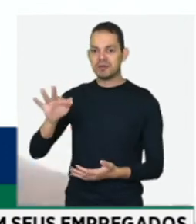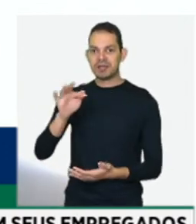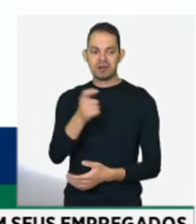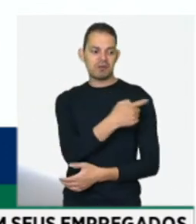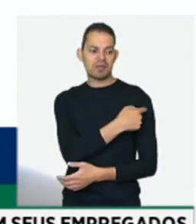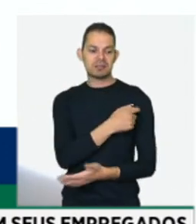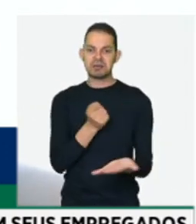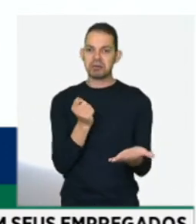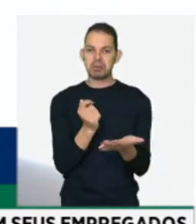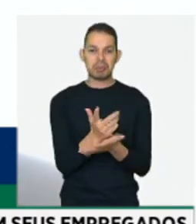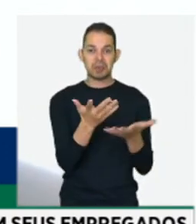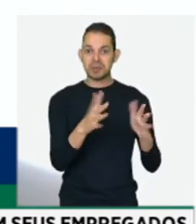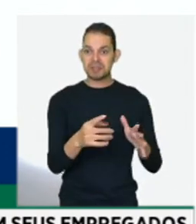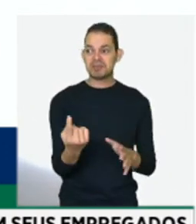CENÁRIO DE FALTA DE INSUMOS QUE O GOVERNO FEDERAL ABRIU